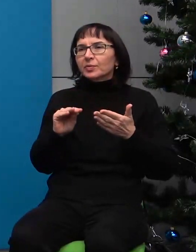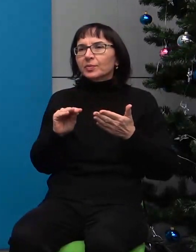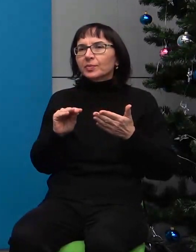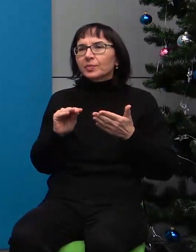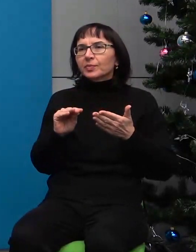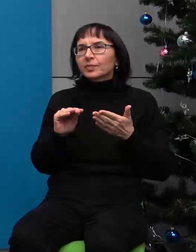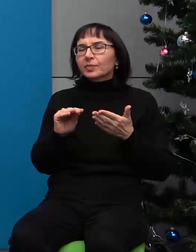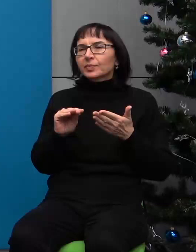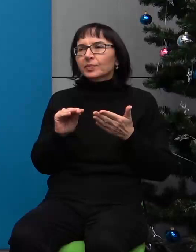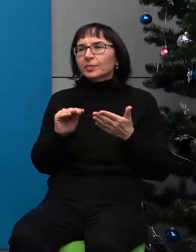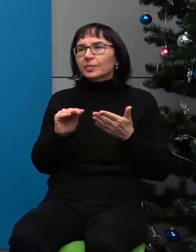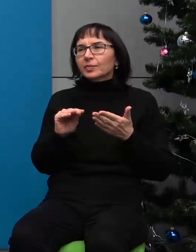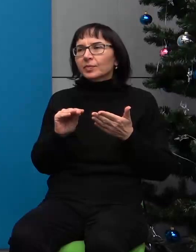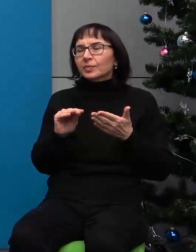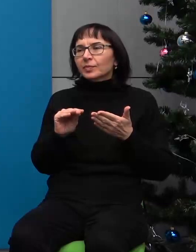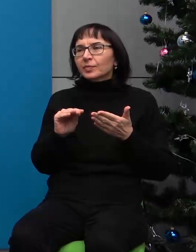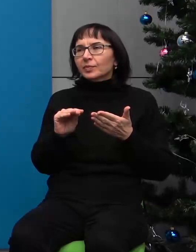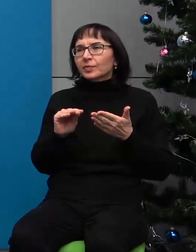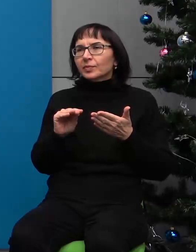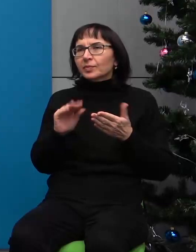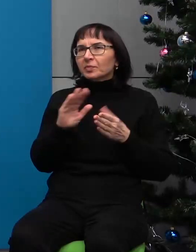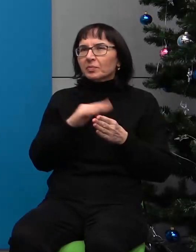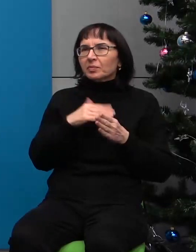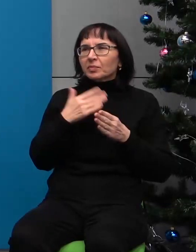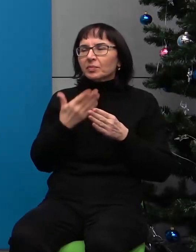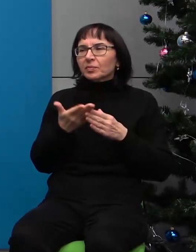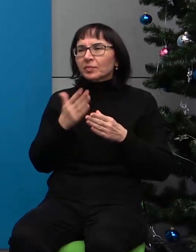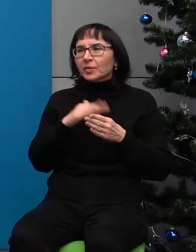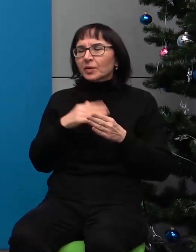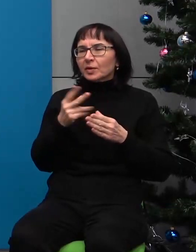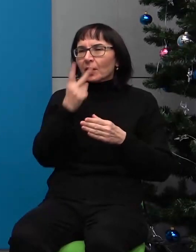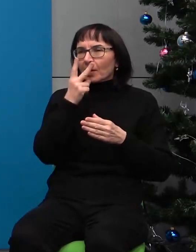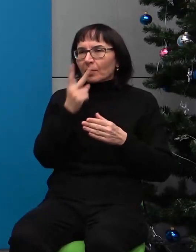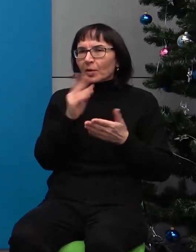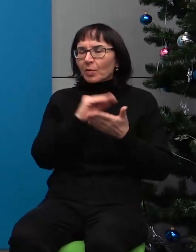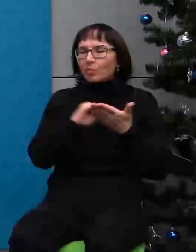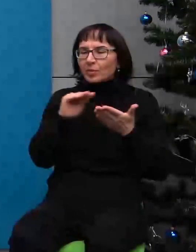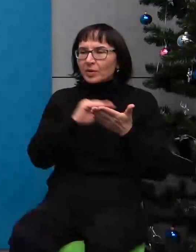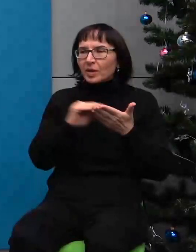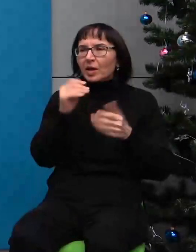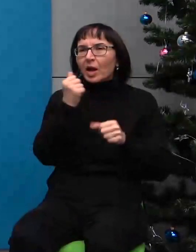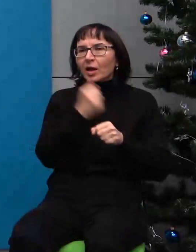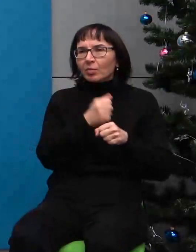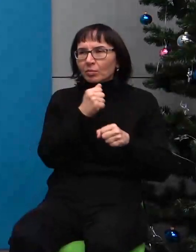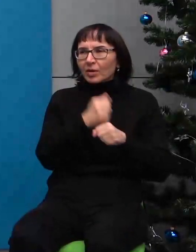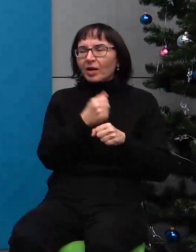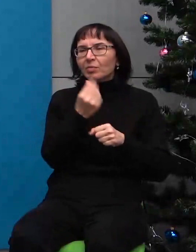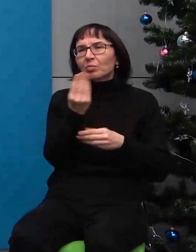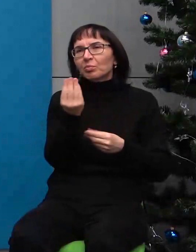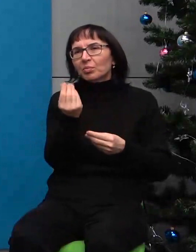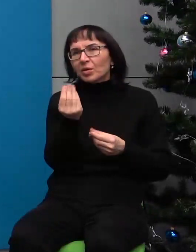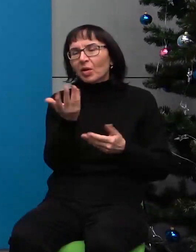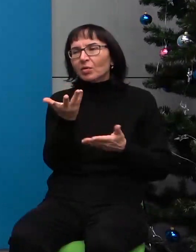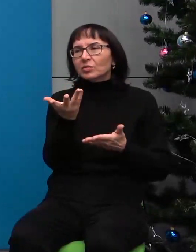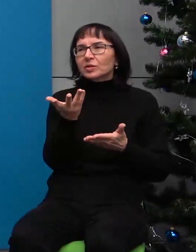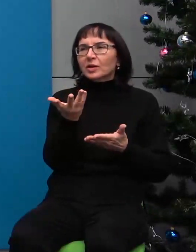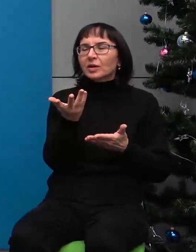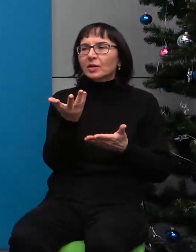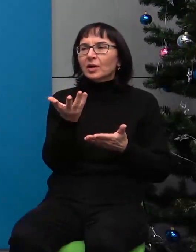balans pomiędzy patrzeniem na pisanie jako pracę, zarobienie pieniędzy, zaliczki i tak dalej, a ciągle